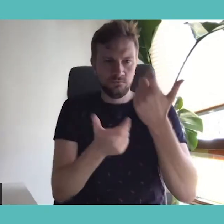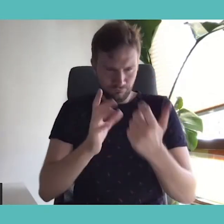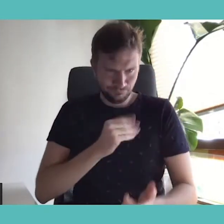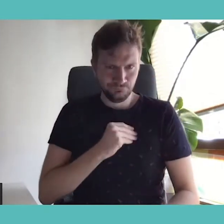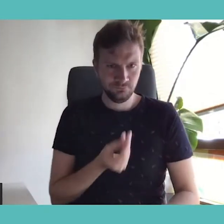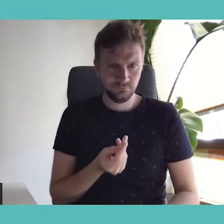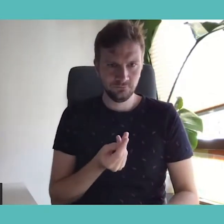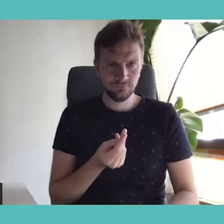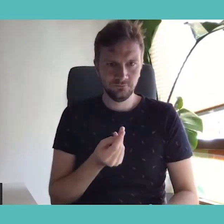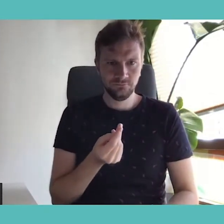Można to zrobić.